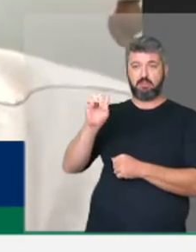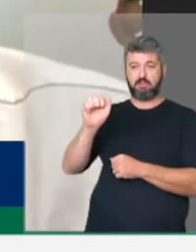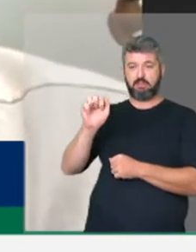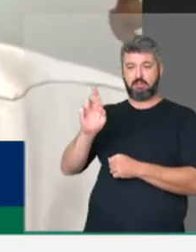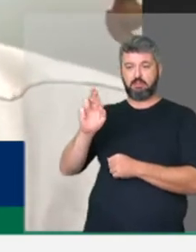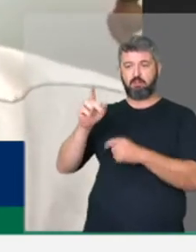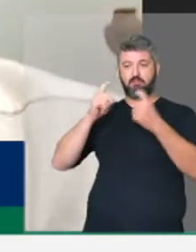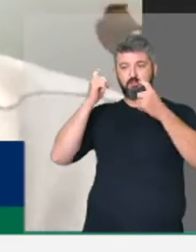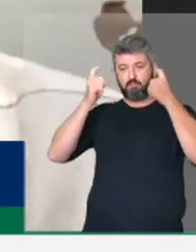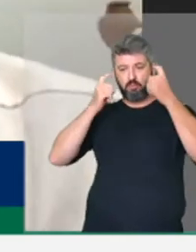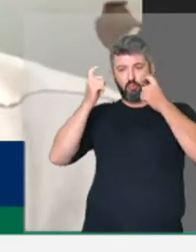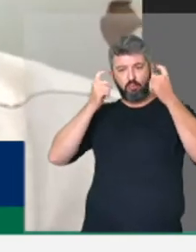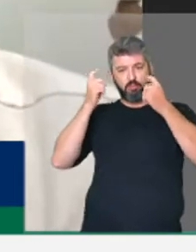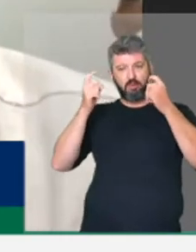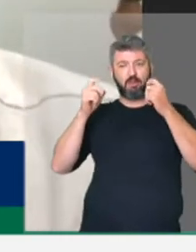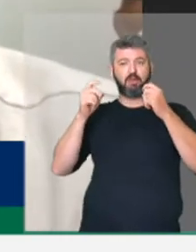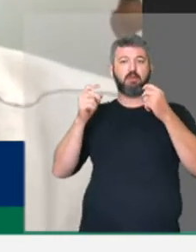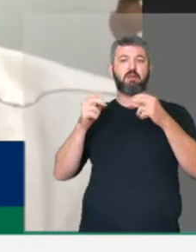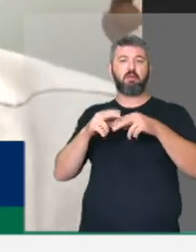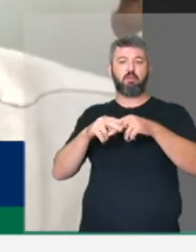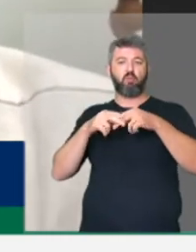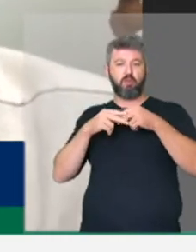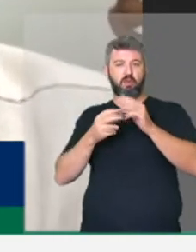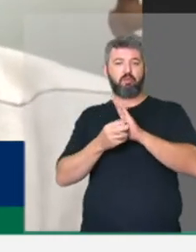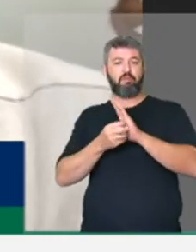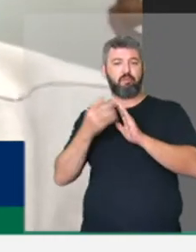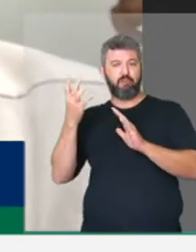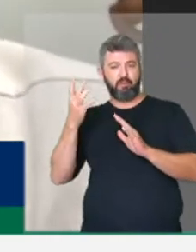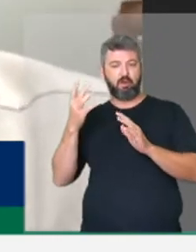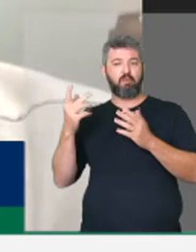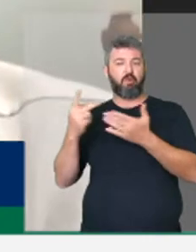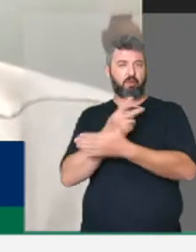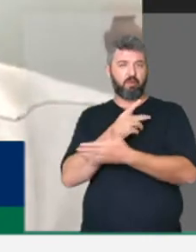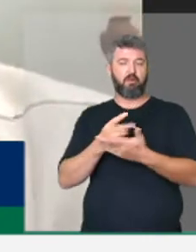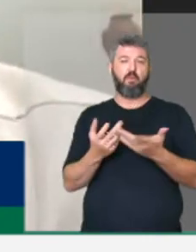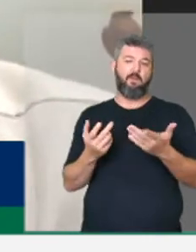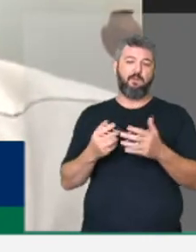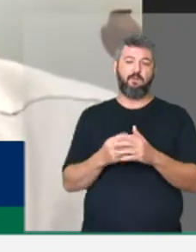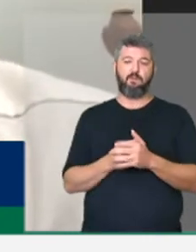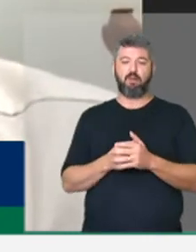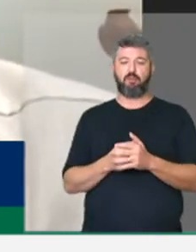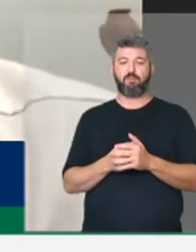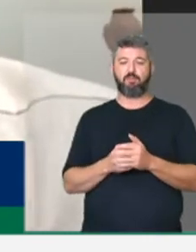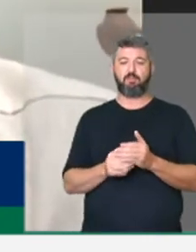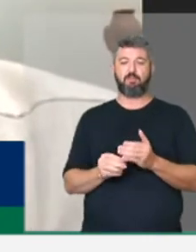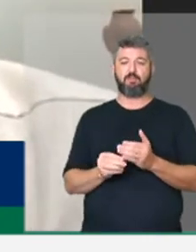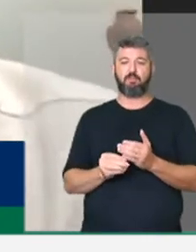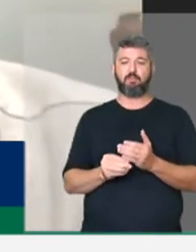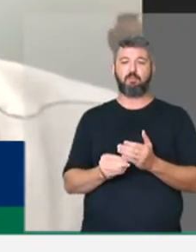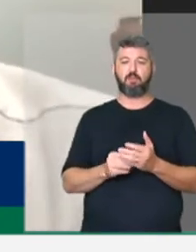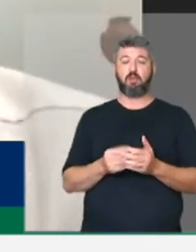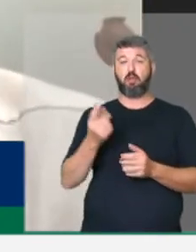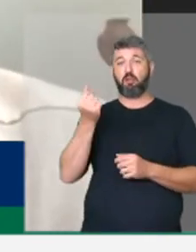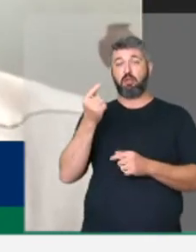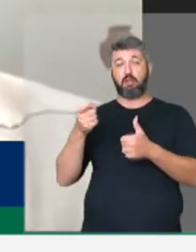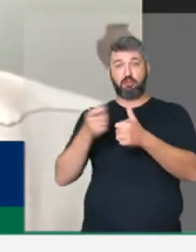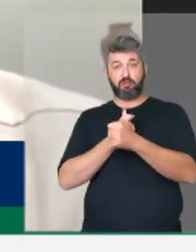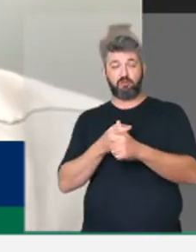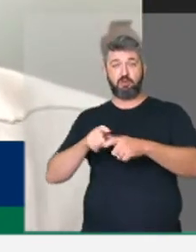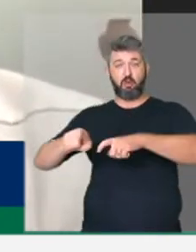REPRESENTA MUITO POUCO RECURSO PARA OS PEQUENOS AGRICULTORES DA AGRICULTURA FAMILIAR QUE